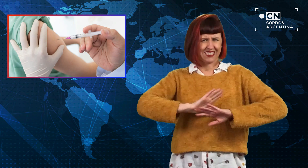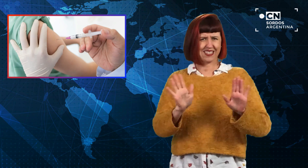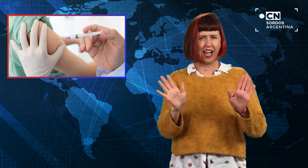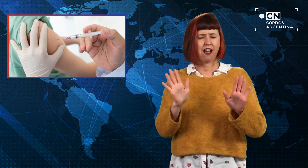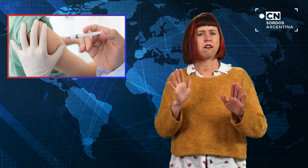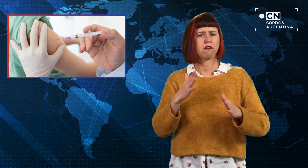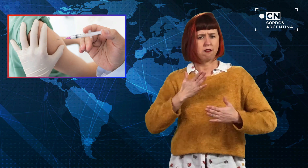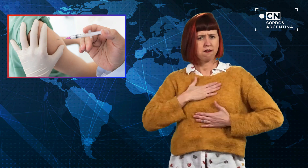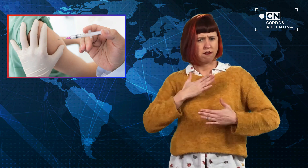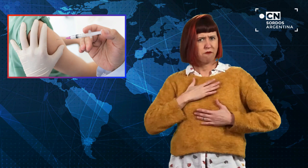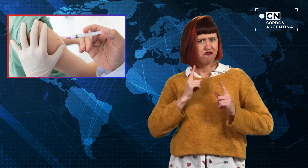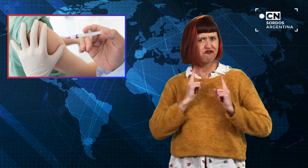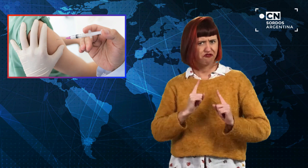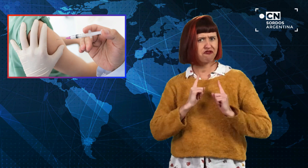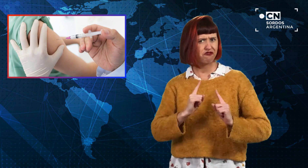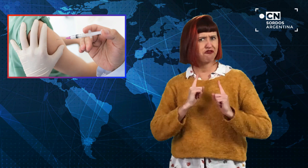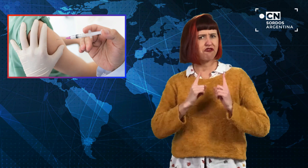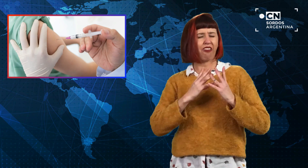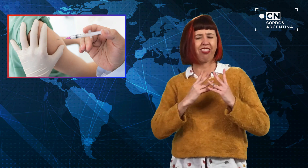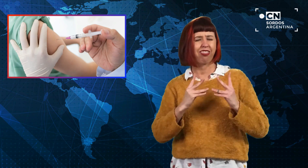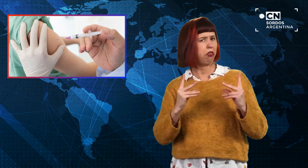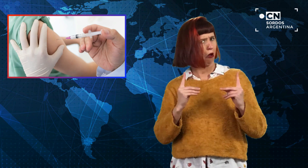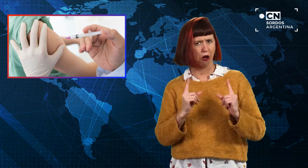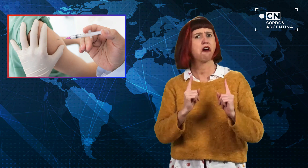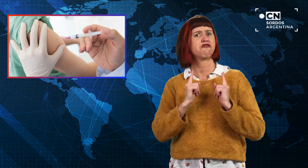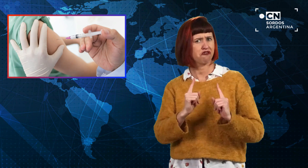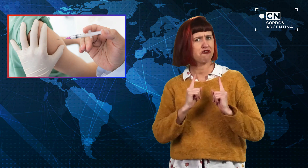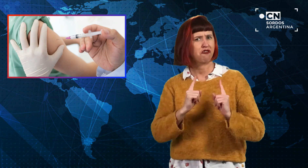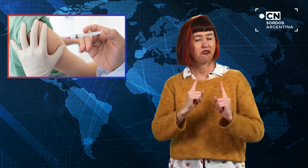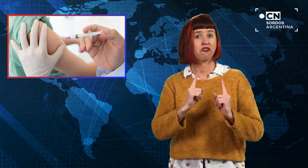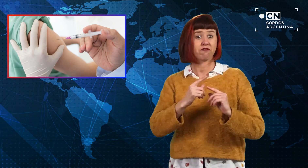hace más de tres meses y aunque la inmunidad otorgada "no vence"